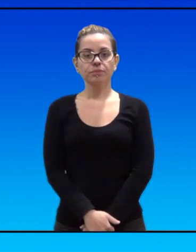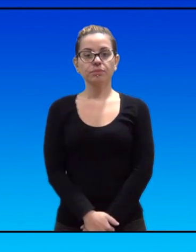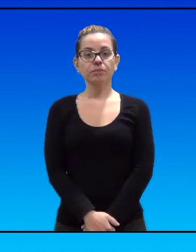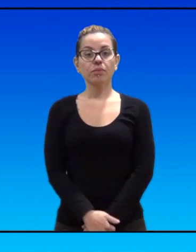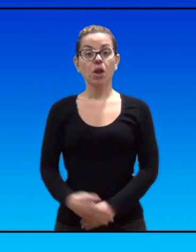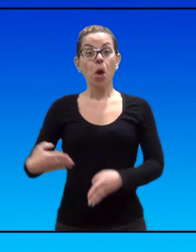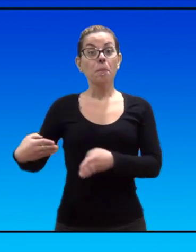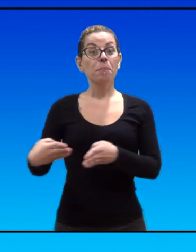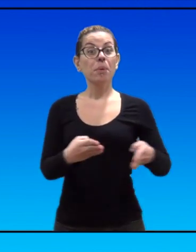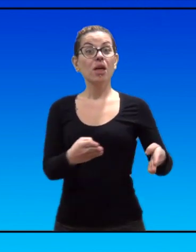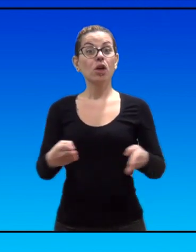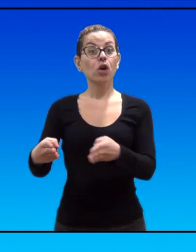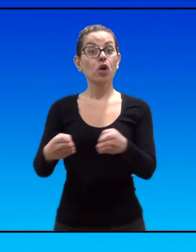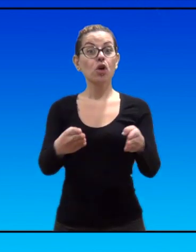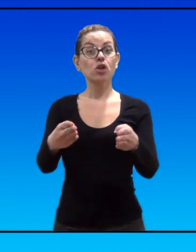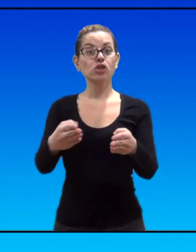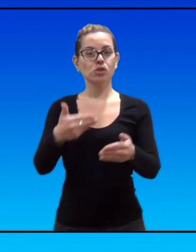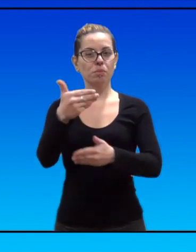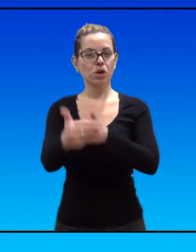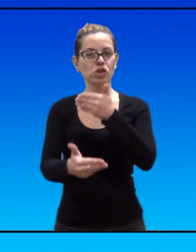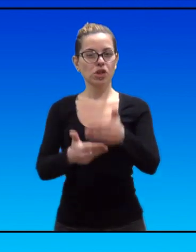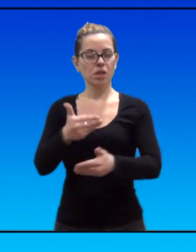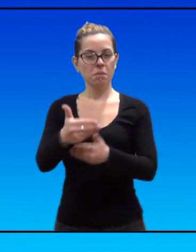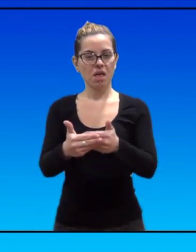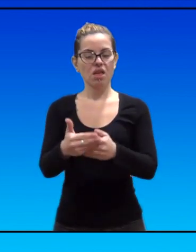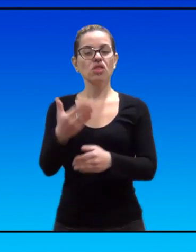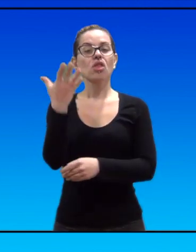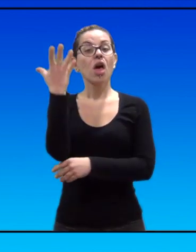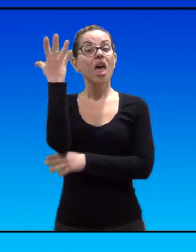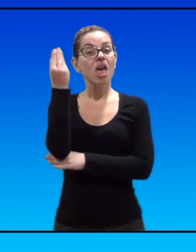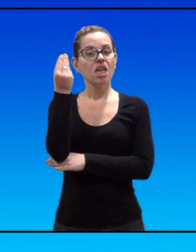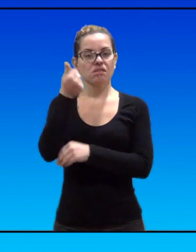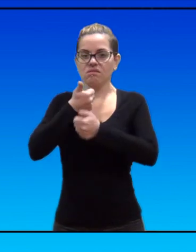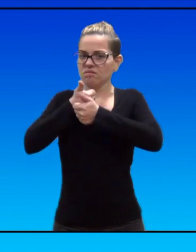L'ENS segue con molta attenzione l'iter del procedimento,